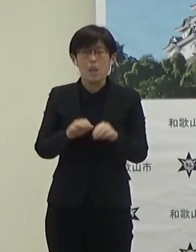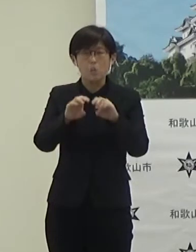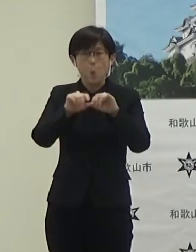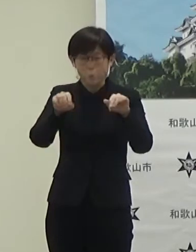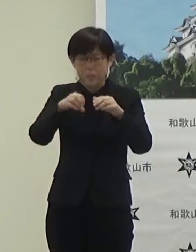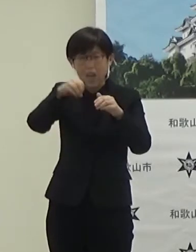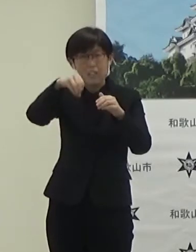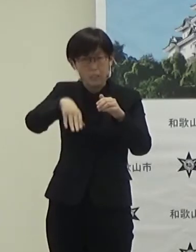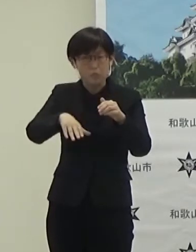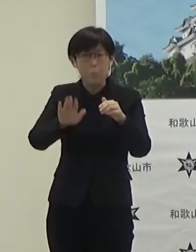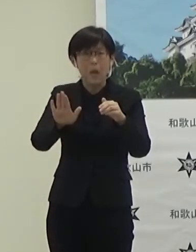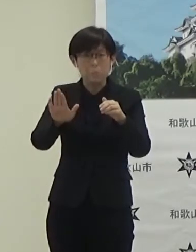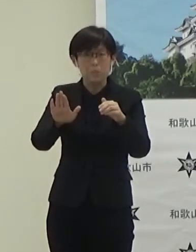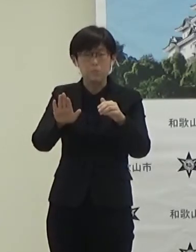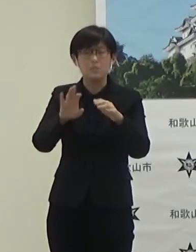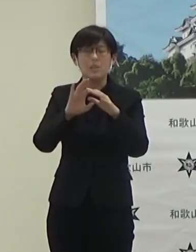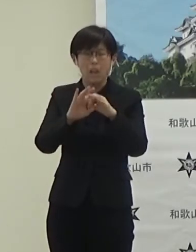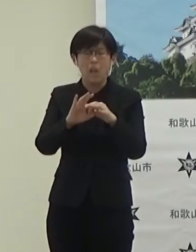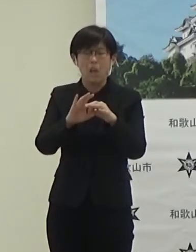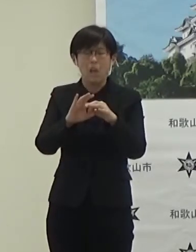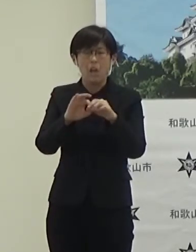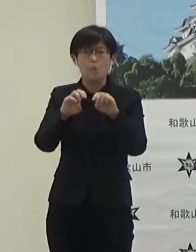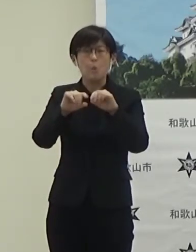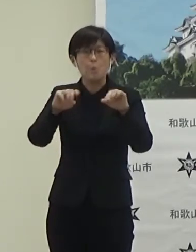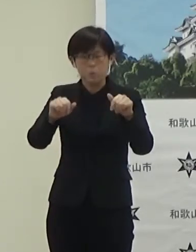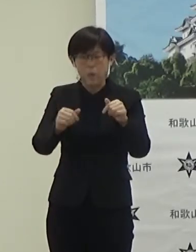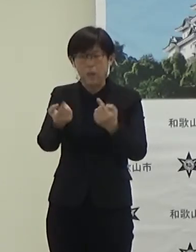割とこう打ってもらいやすい土曜日なんかも空いてますのでね